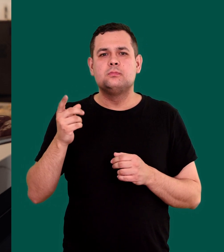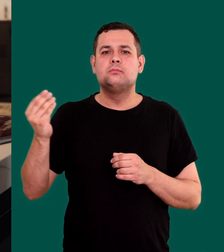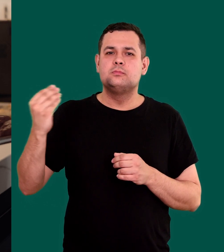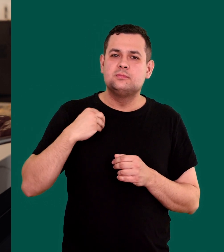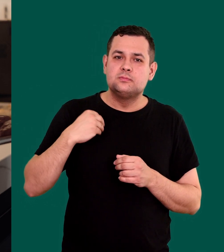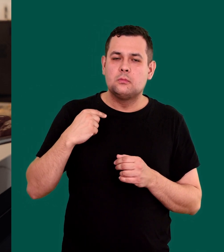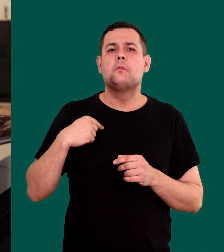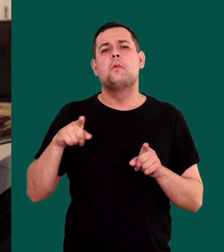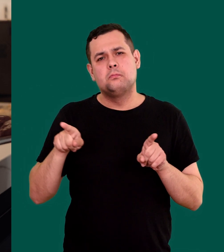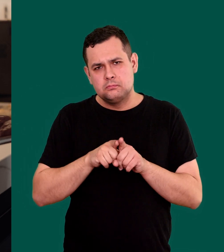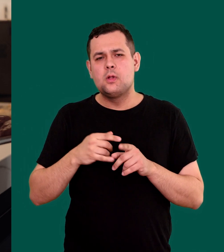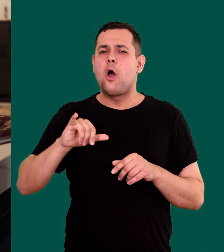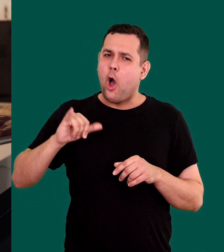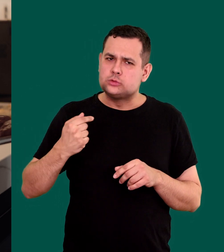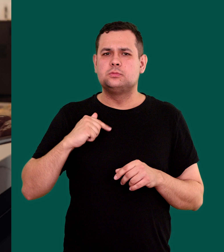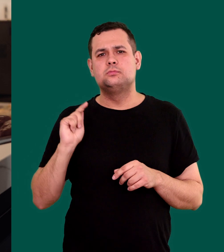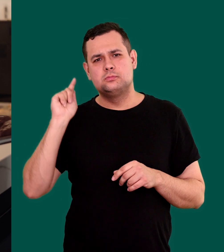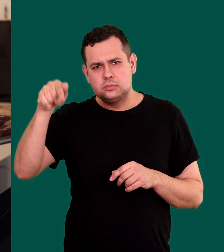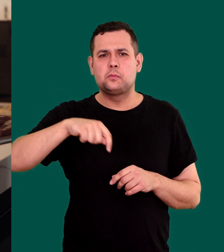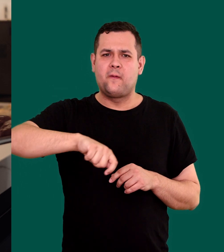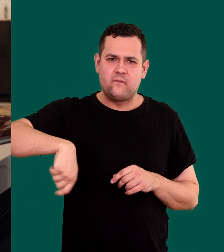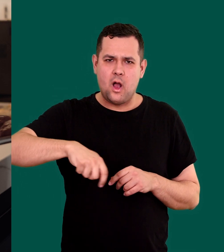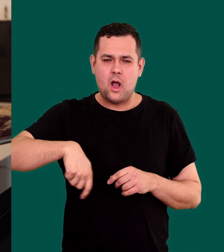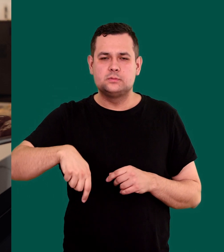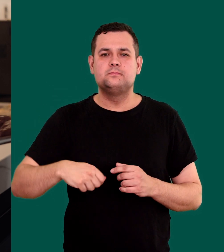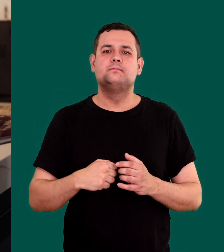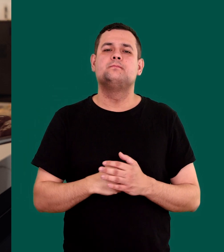Je to vidieť: Často ma žiadajú, aby som prišiel variť znova.